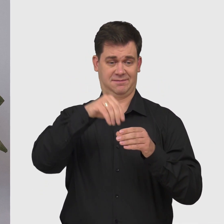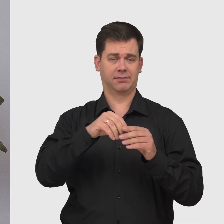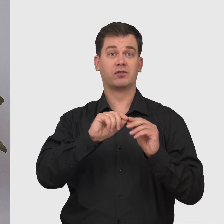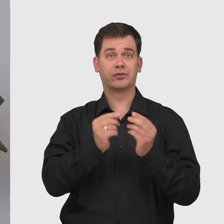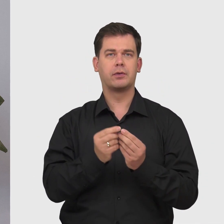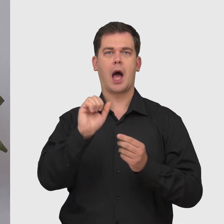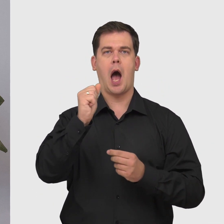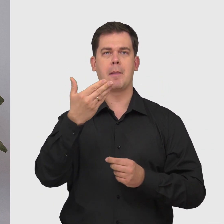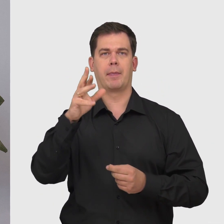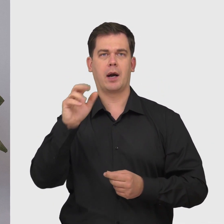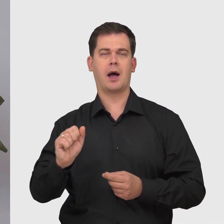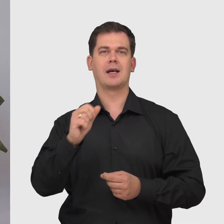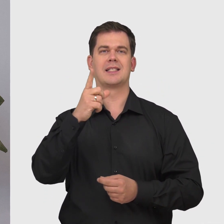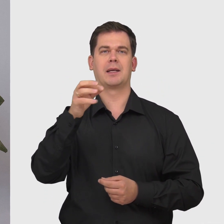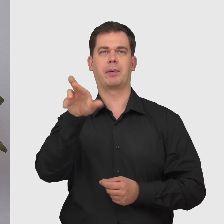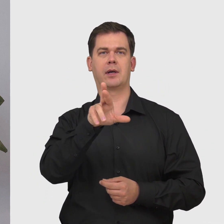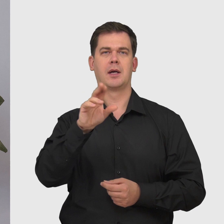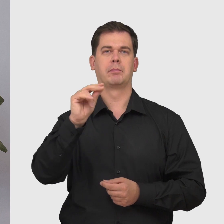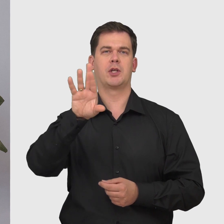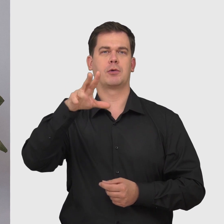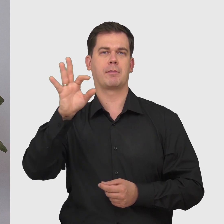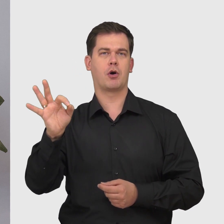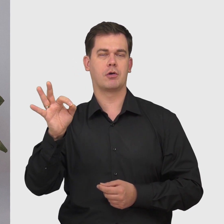w których składzie znajdowały się także ambra, cybet i piżmo.